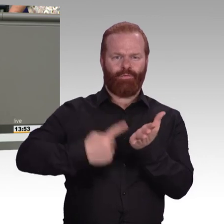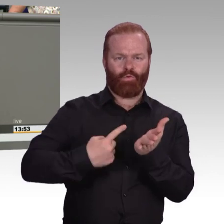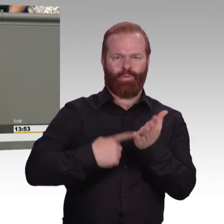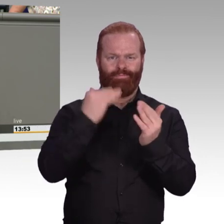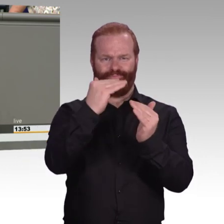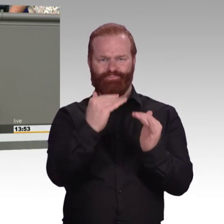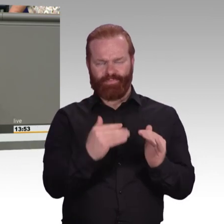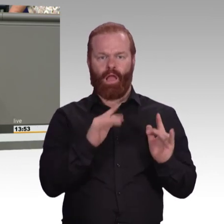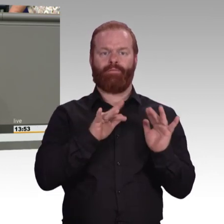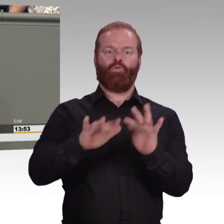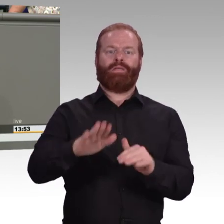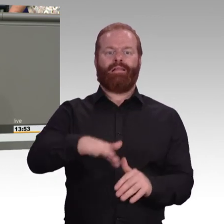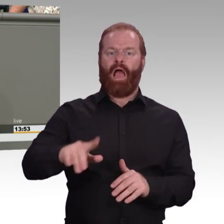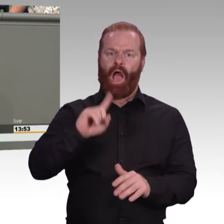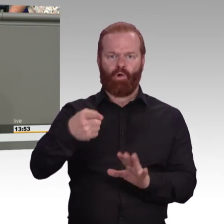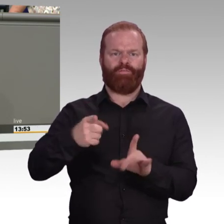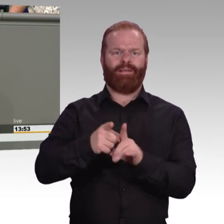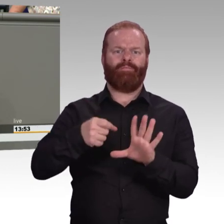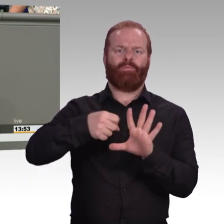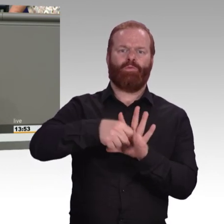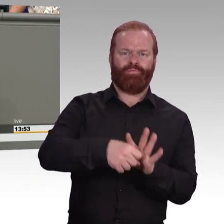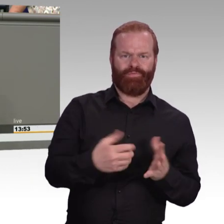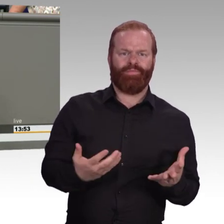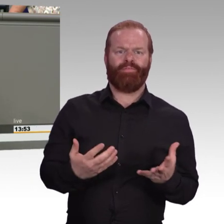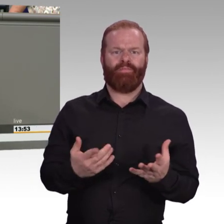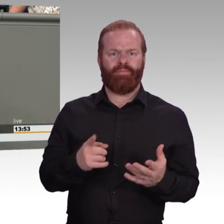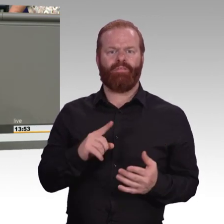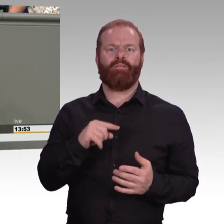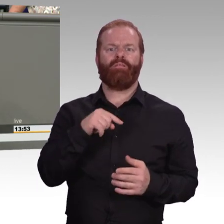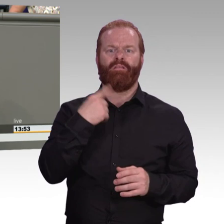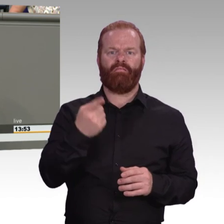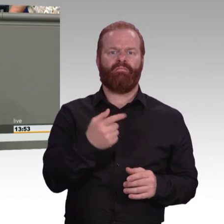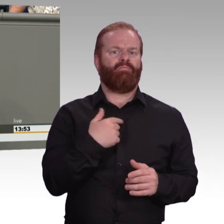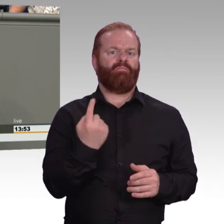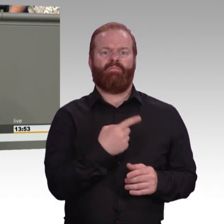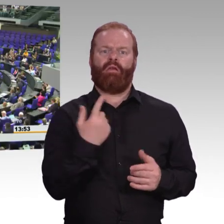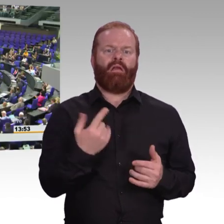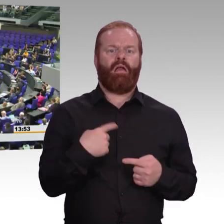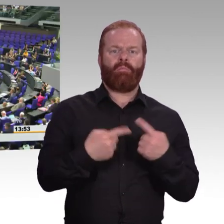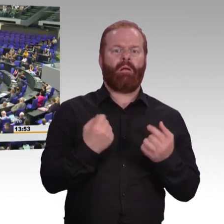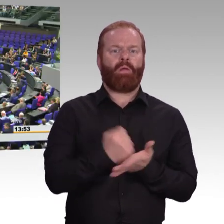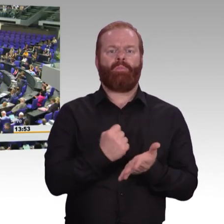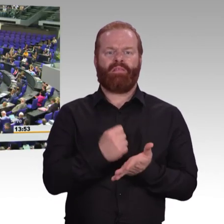dazwischen zu quatschen, sie wollten hier her, also müssen sie mir jetzt auch zuhören. So. (Beifall)